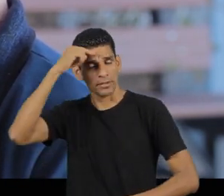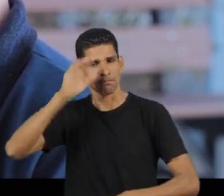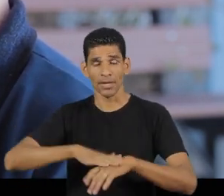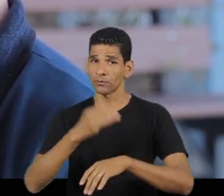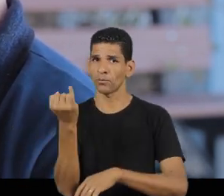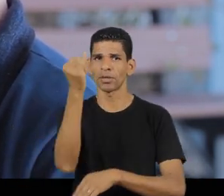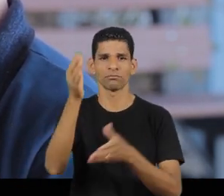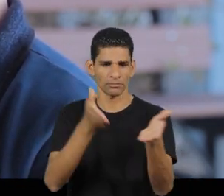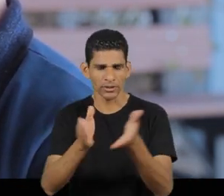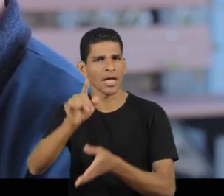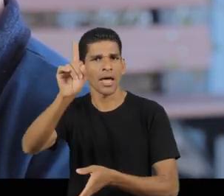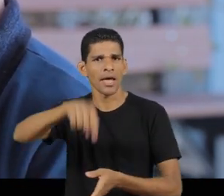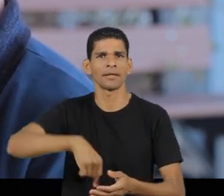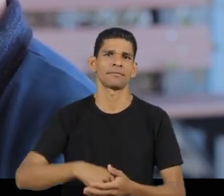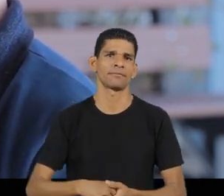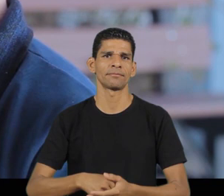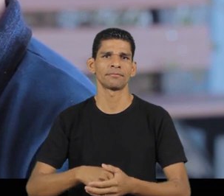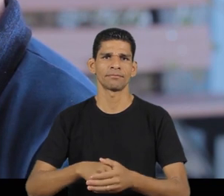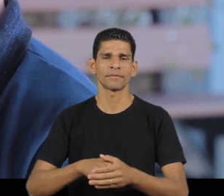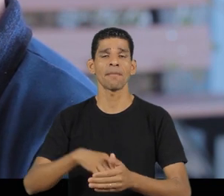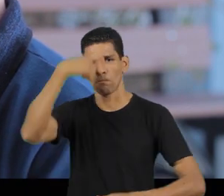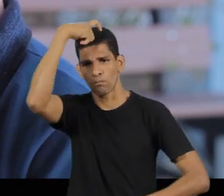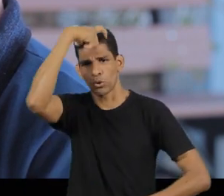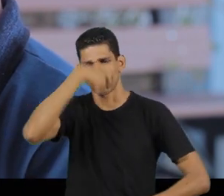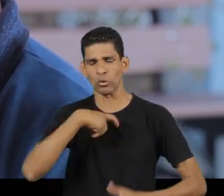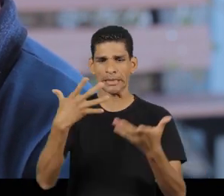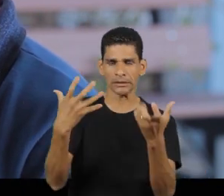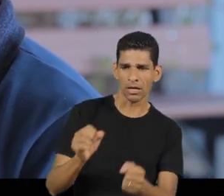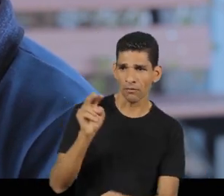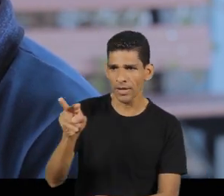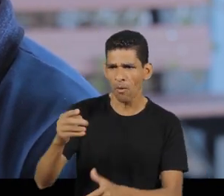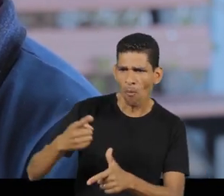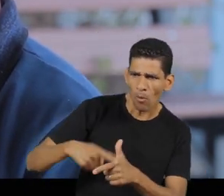considero a mais importante, que é a acessibilidade atitudinal, que é o